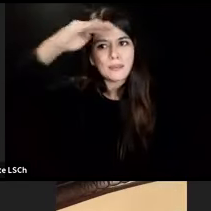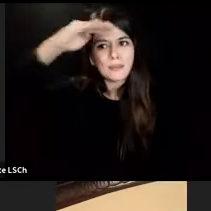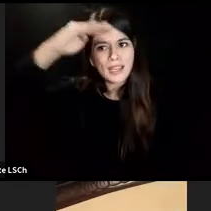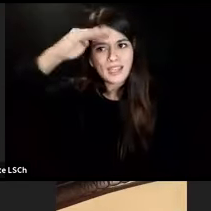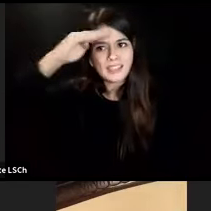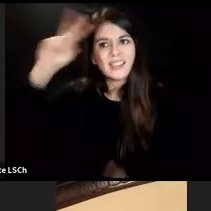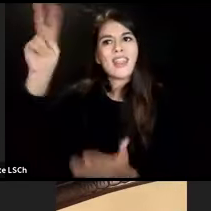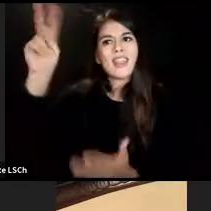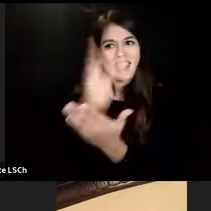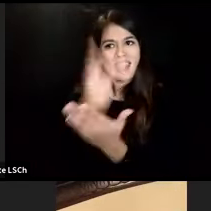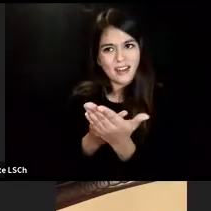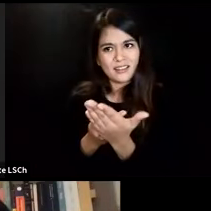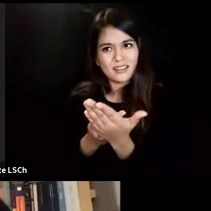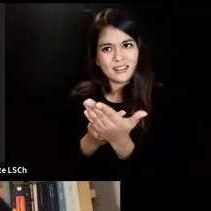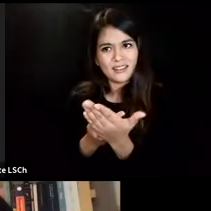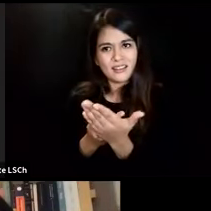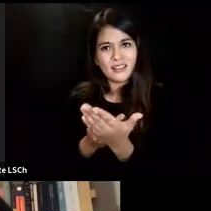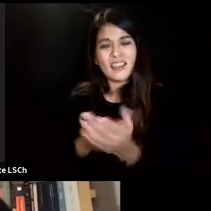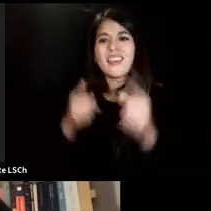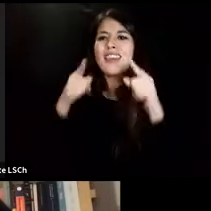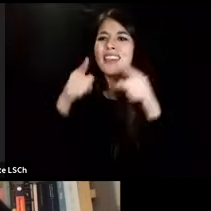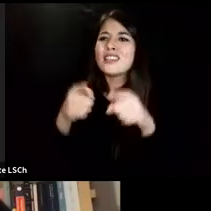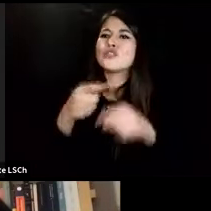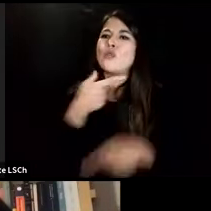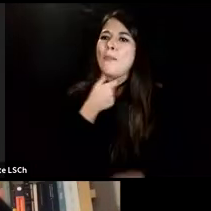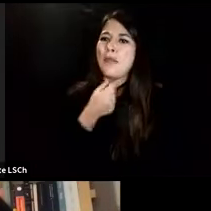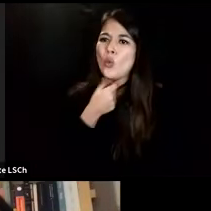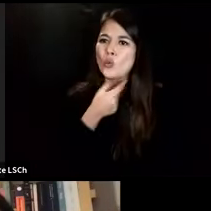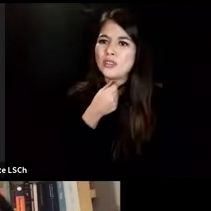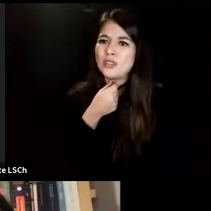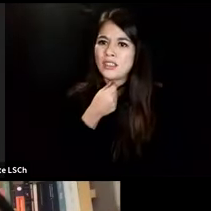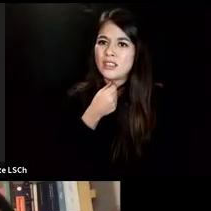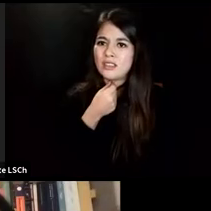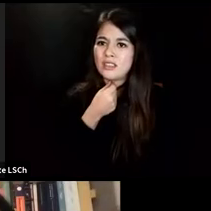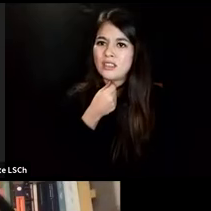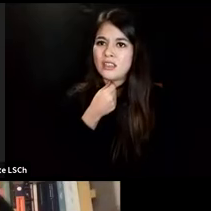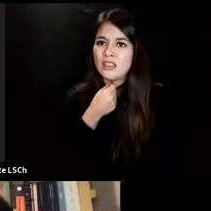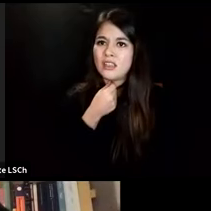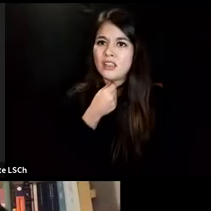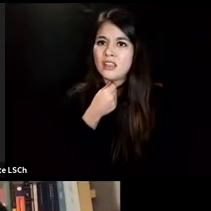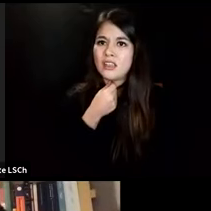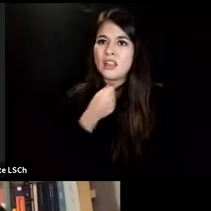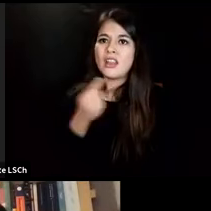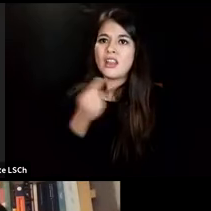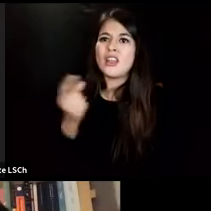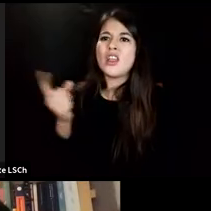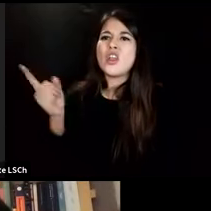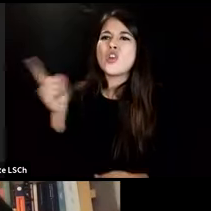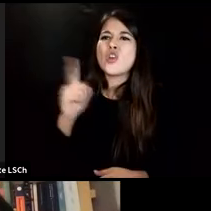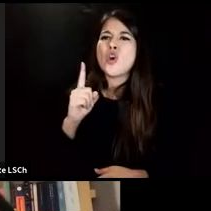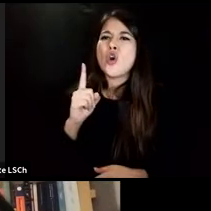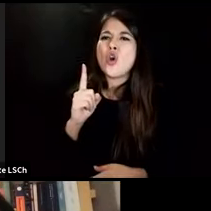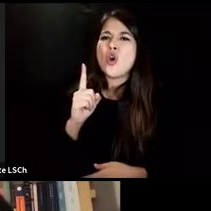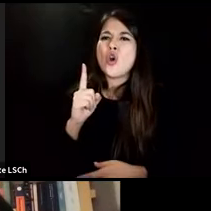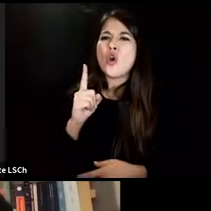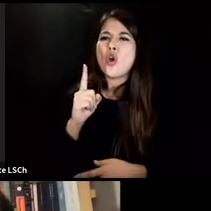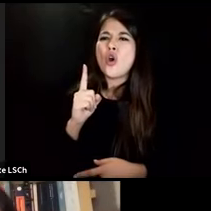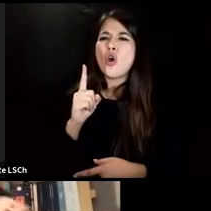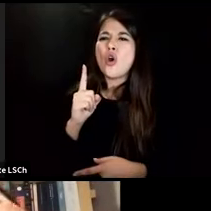tenemos que estar anclados en el sexpe siempre en las experiencias ya hechas